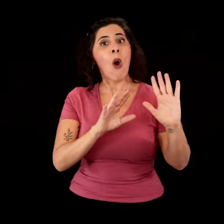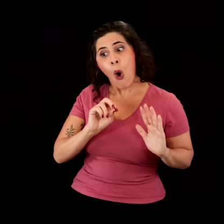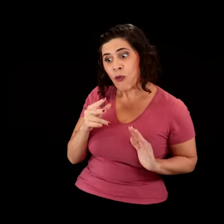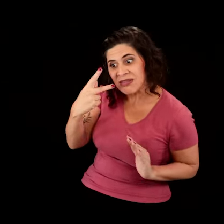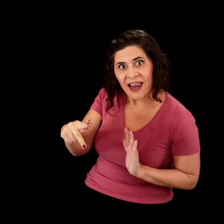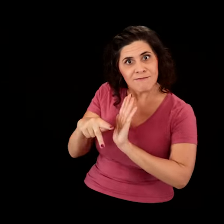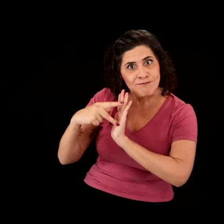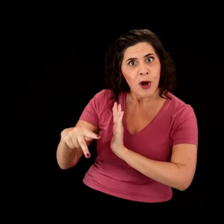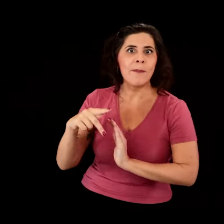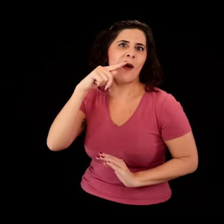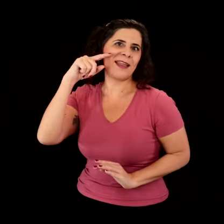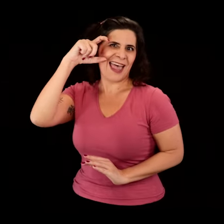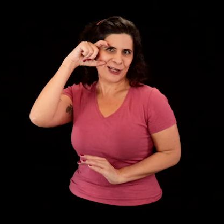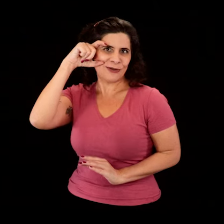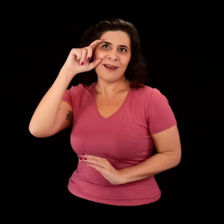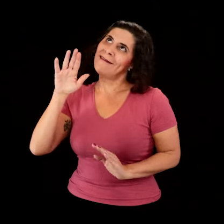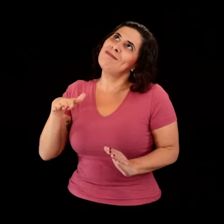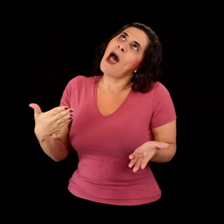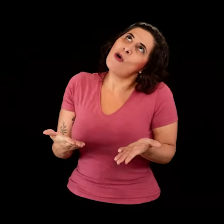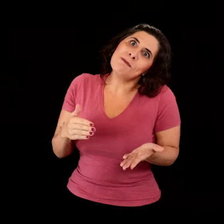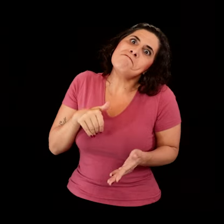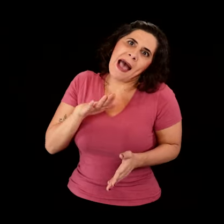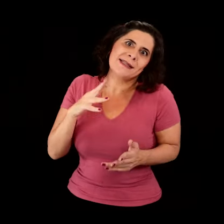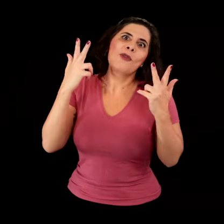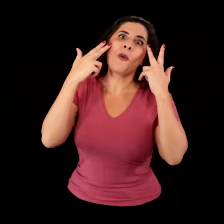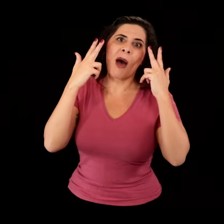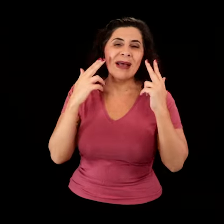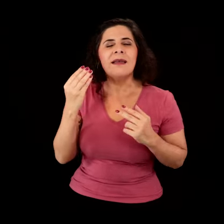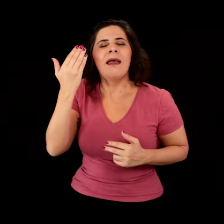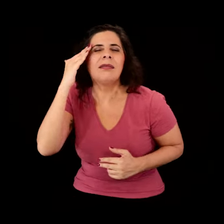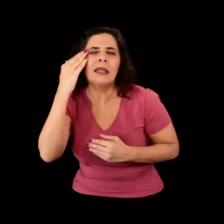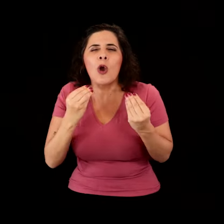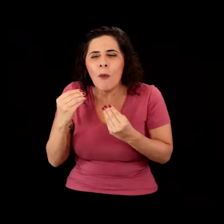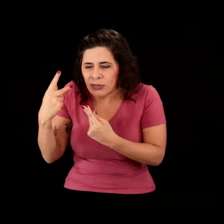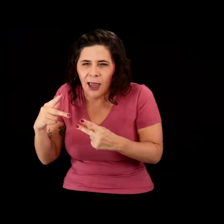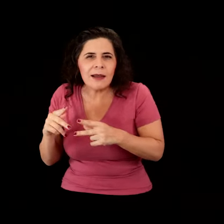e daquele período, não mais tão comuns na arquitetura de hoje, tentando entender essa pragmática construtiva,